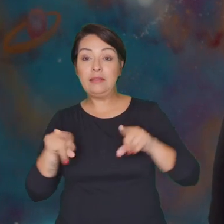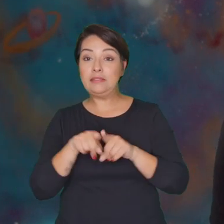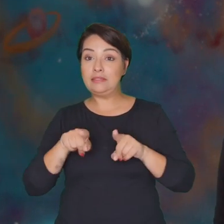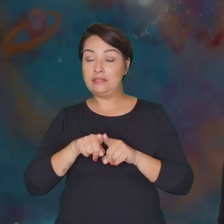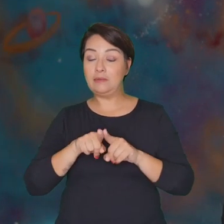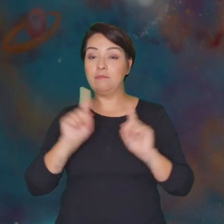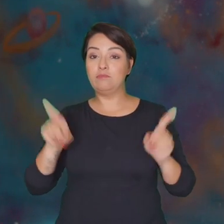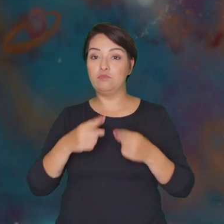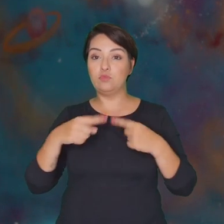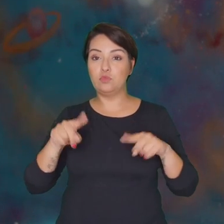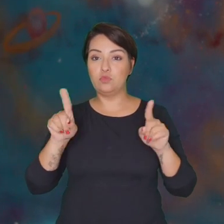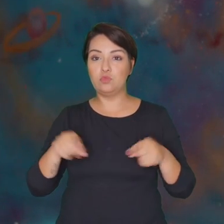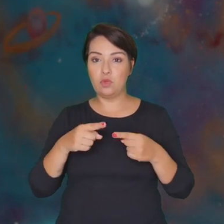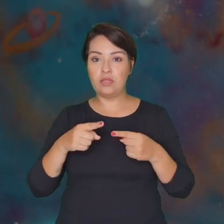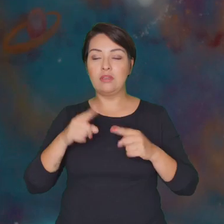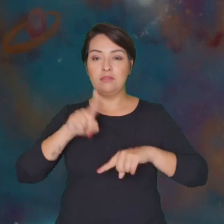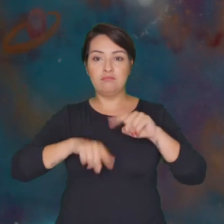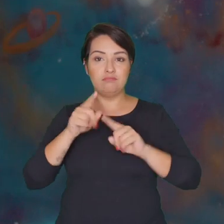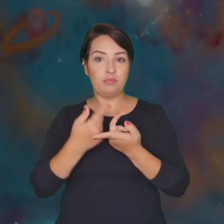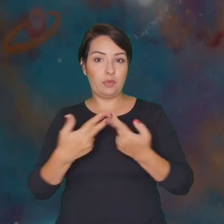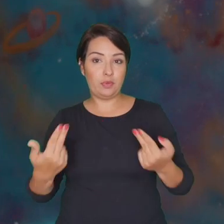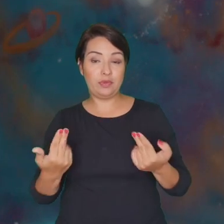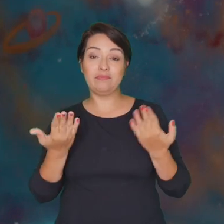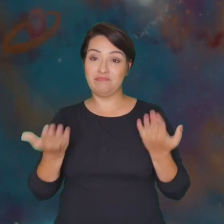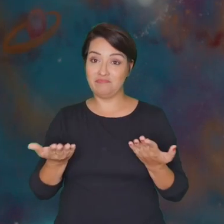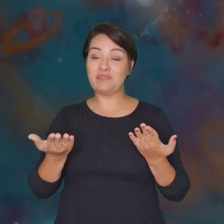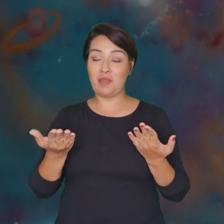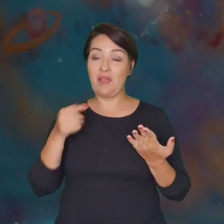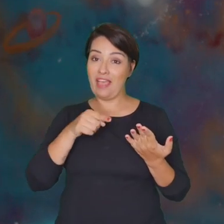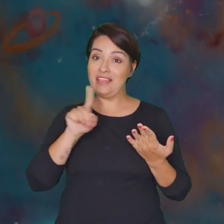Então, ela ficou assim, um pouco mais contemporânea.